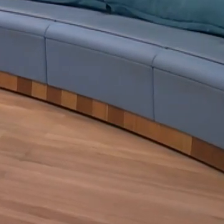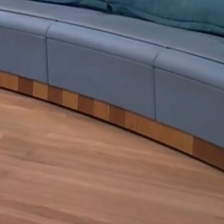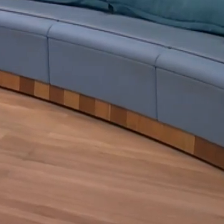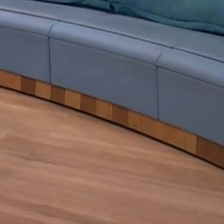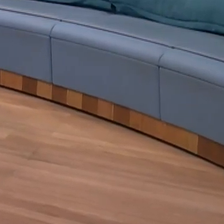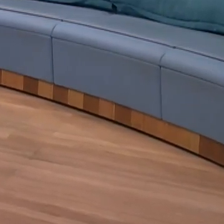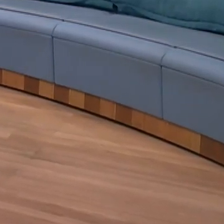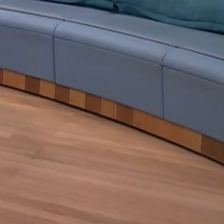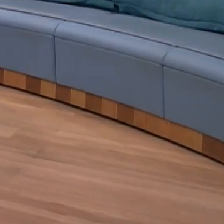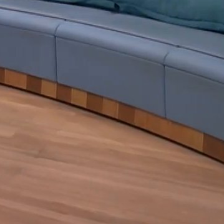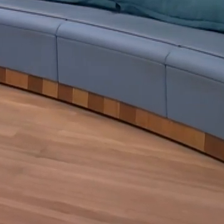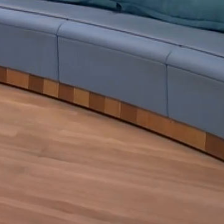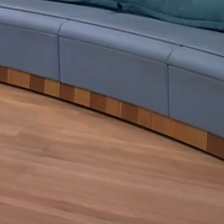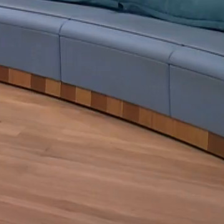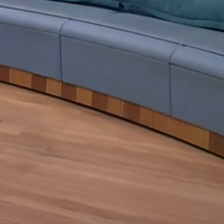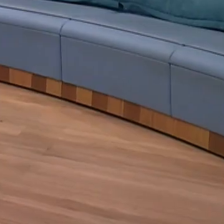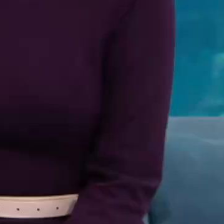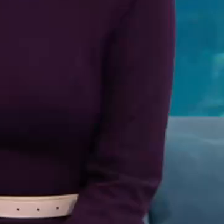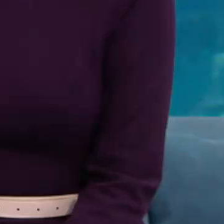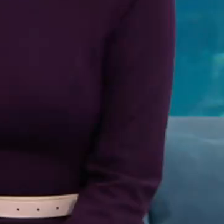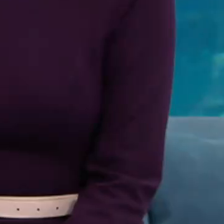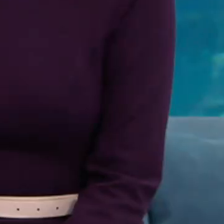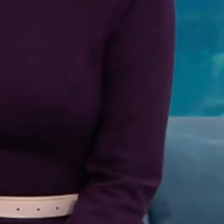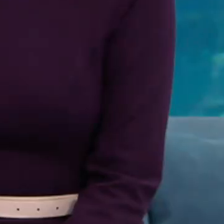всё-таки если уместить в Короткий разговор чему нас учит эти события